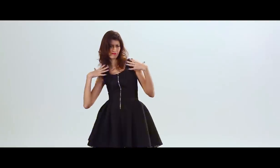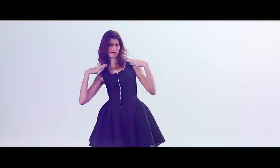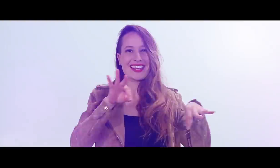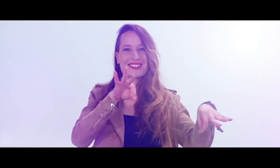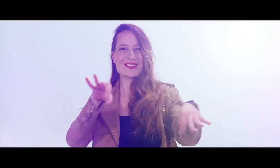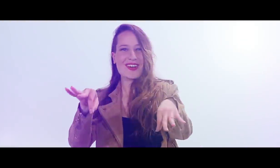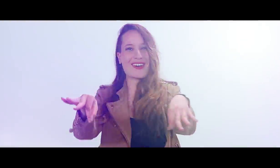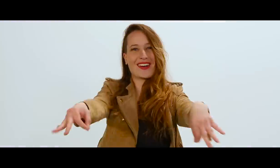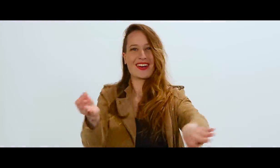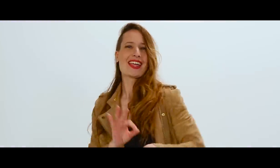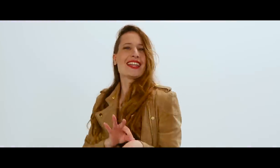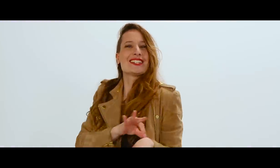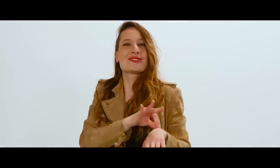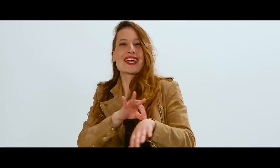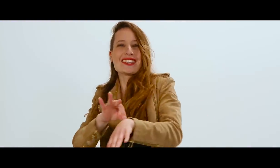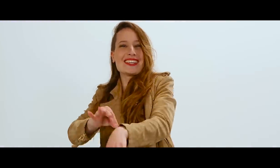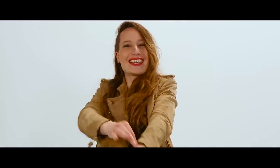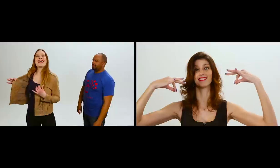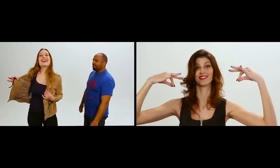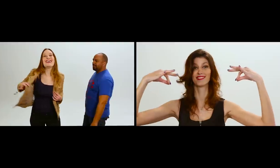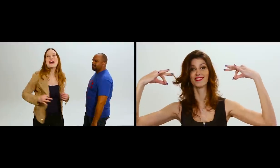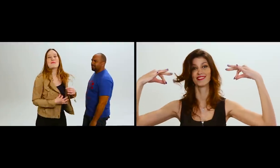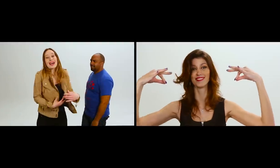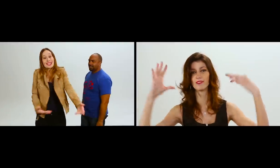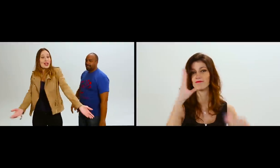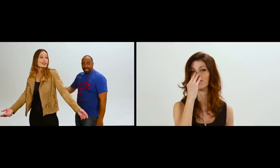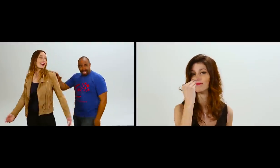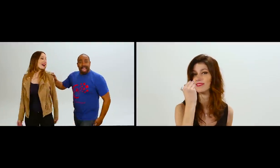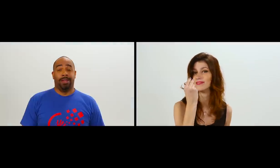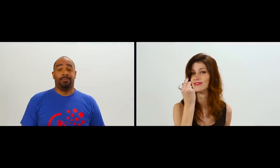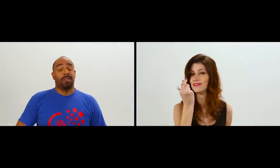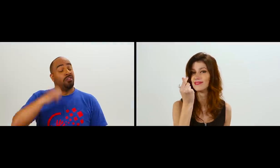Relâche ton corps laisse toi guider Marie heurtin